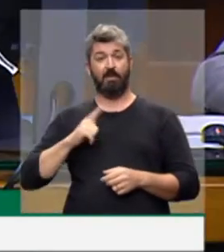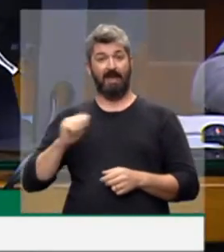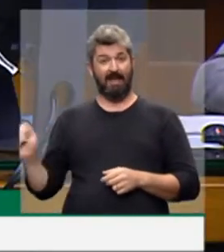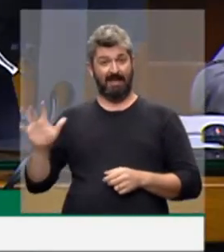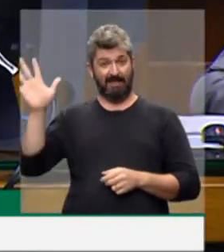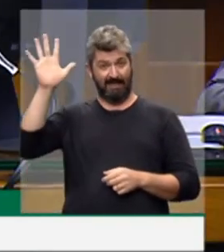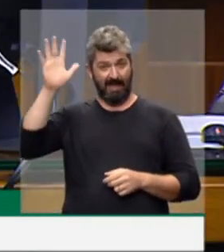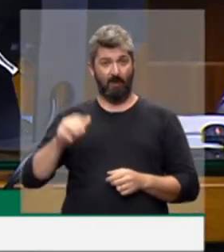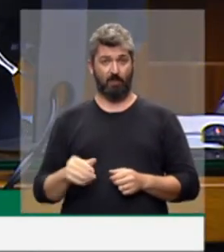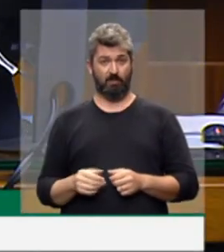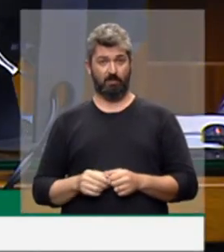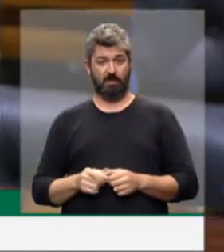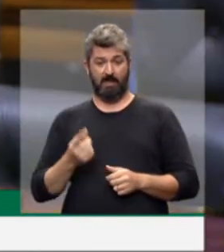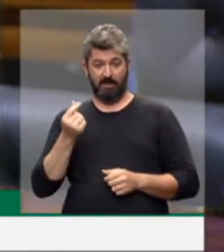ESTAMOS HOJE COM TODAS AS TERMELÉTRICAS LIGADAS, TODAS